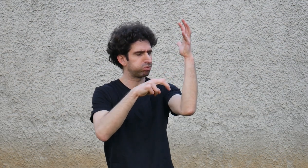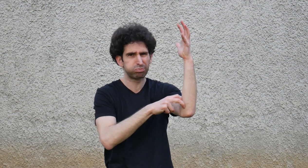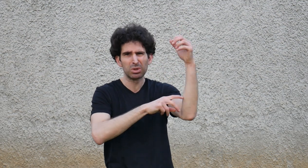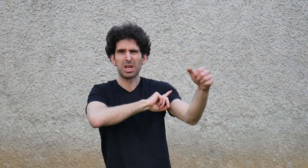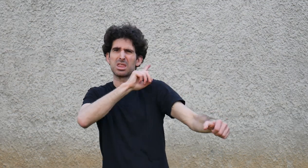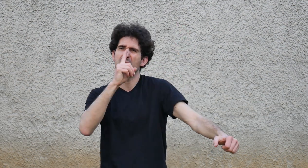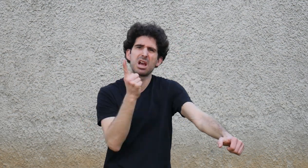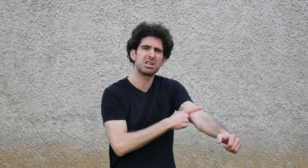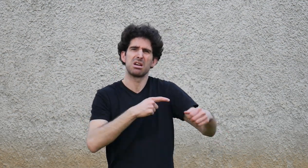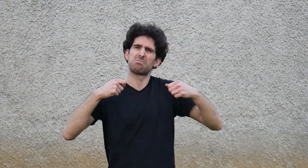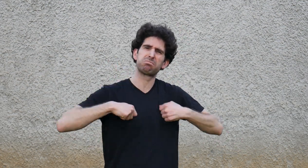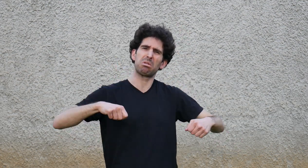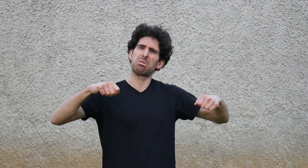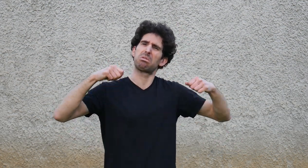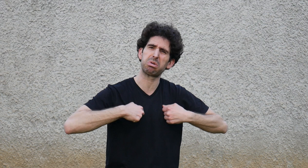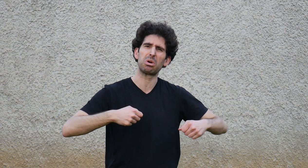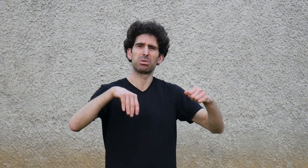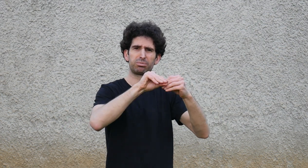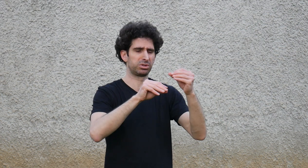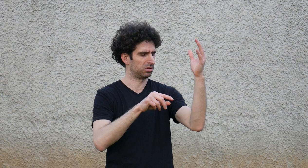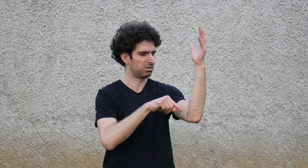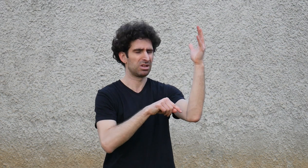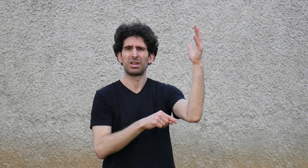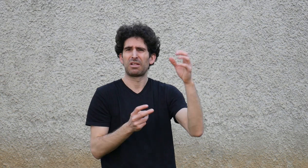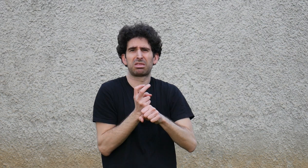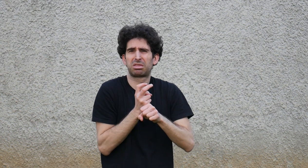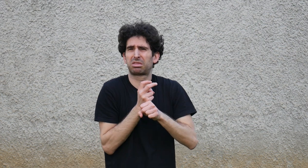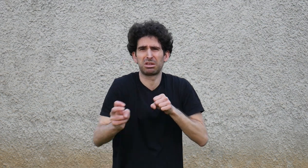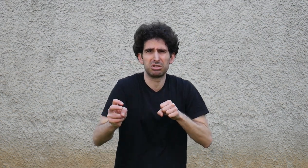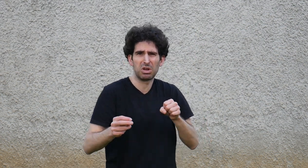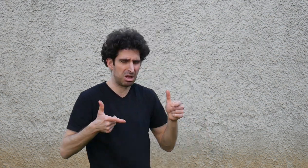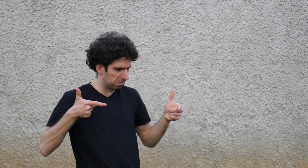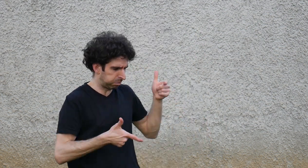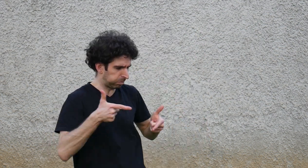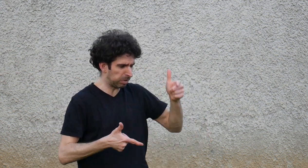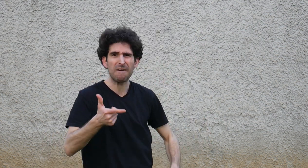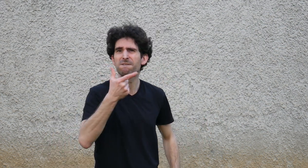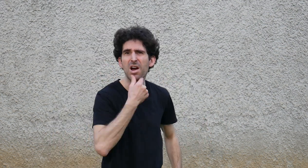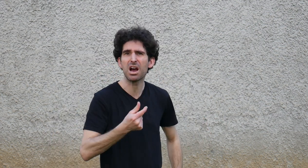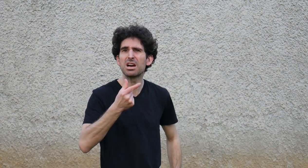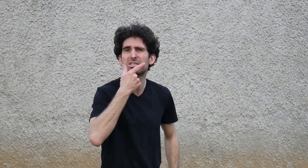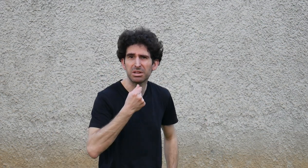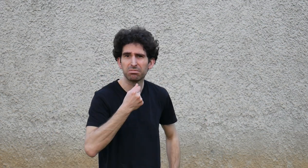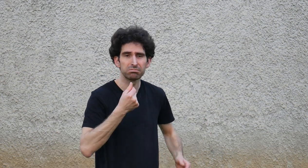constitue une grosse dépense d'énergie Et c'est un endroit très dangereux où ils sont facilement attaqués.